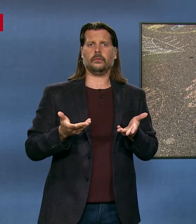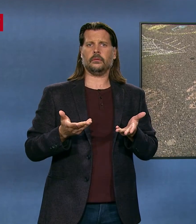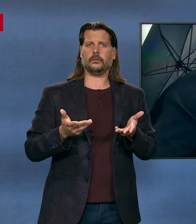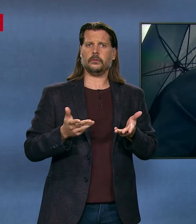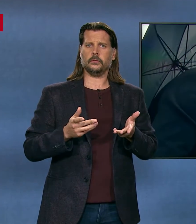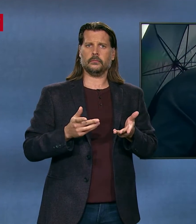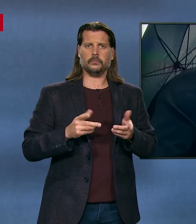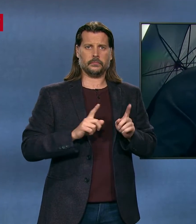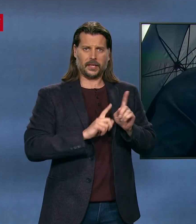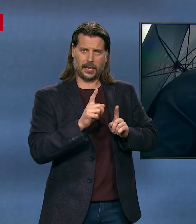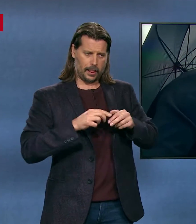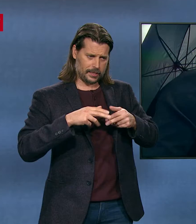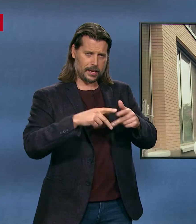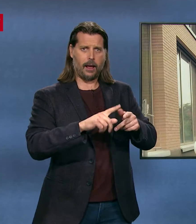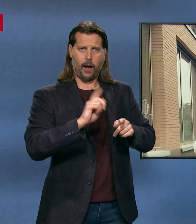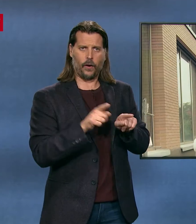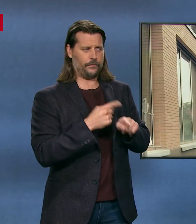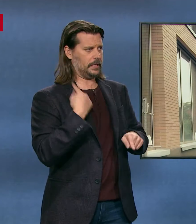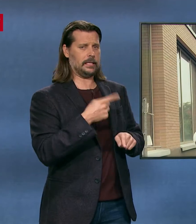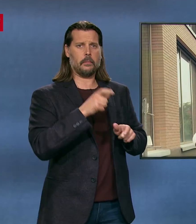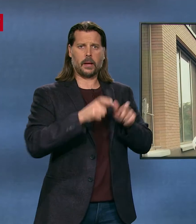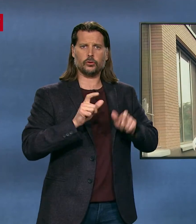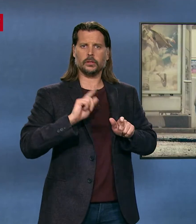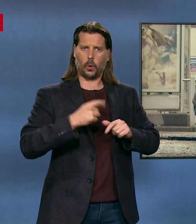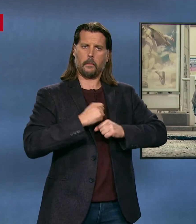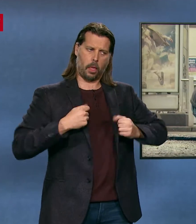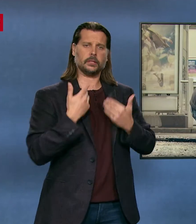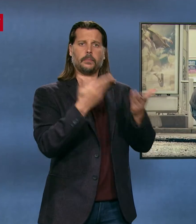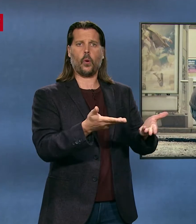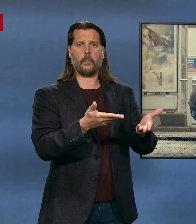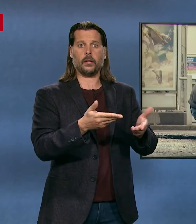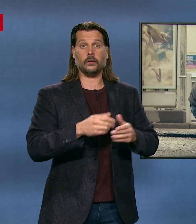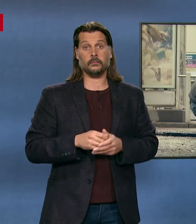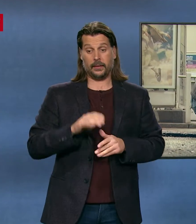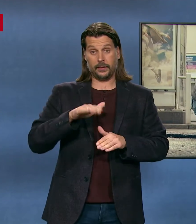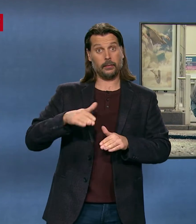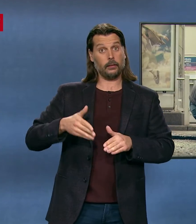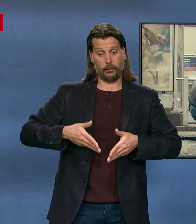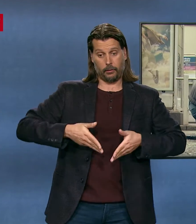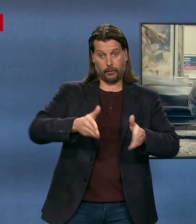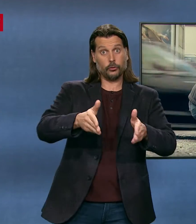Sie sind Lebewesen, wir müssen ihnen Platz geben. Die Kinder malen direkt neben den Strassenrändern.